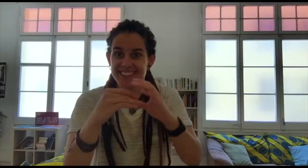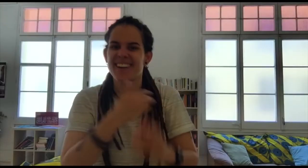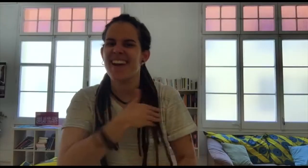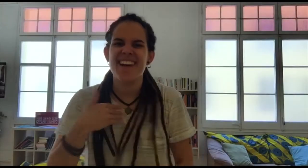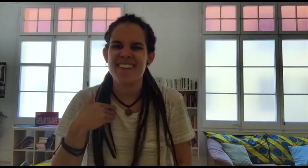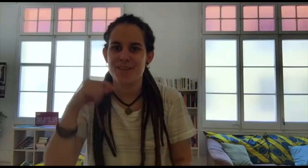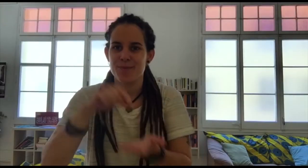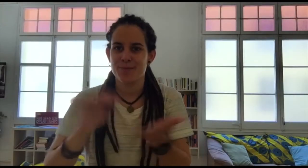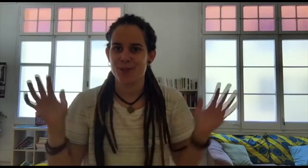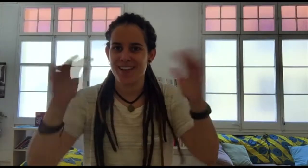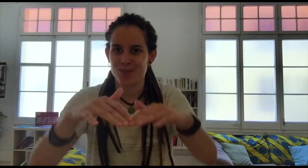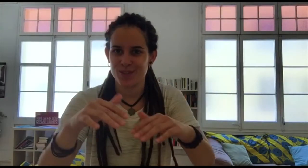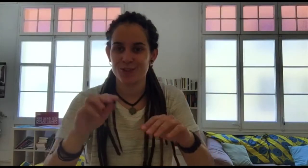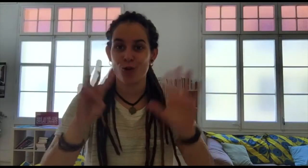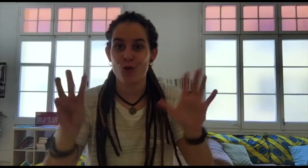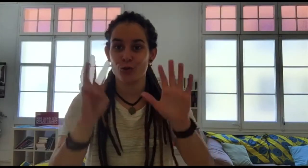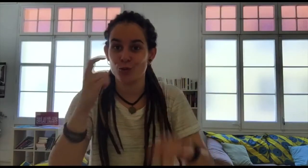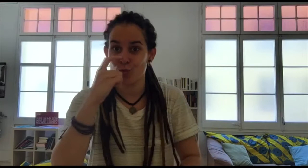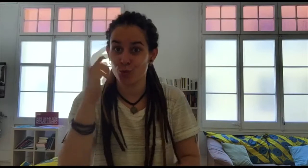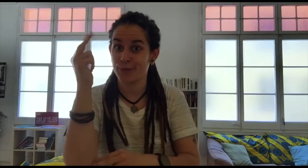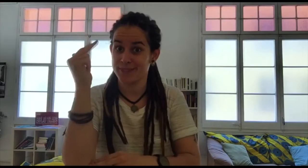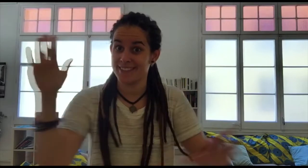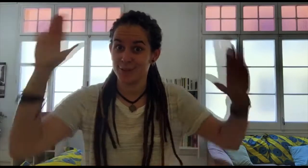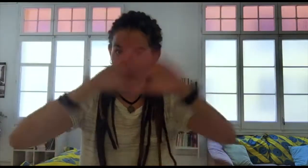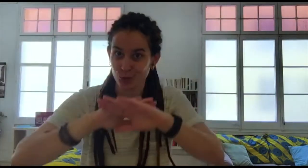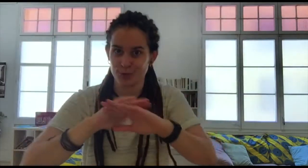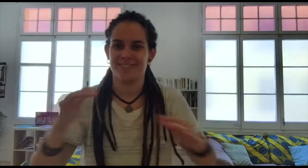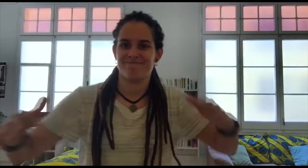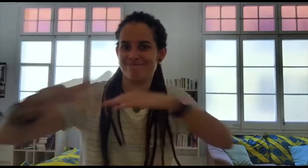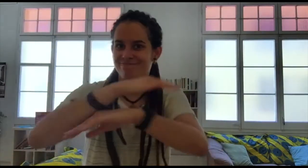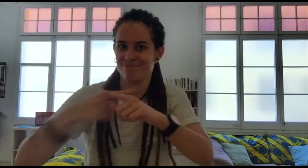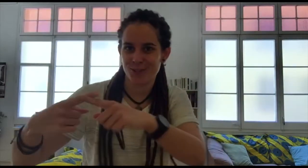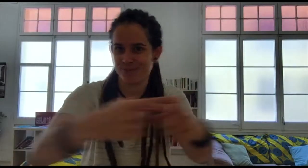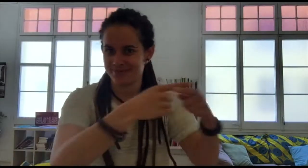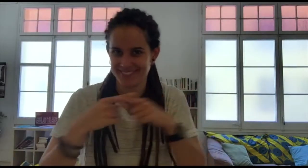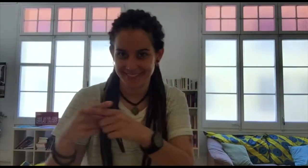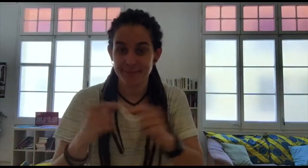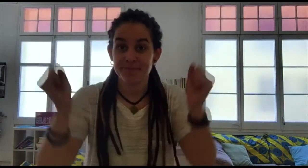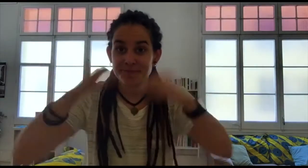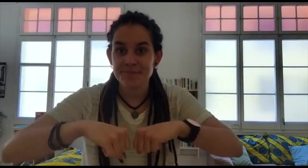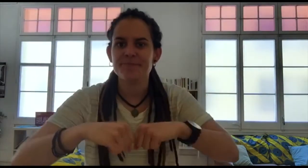La CJS-CNSE desea facilitar un punto de encuentro para la noche del viernes 8 de junio, donde podremos compartir un espacio único. ¿De acuerdo?